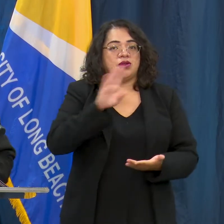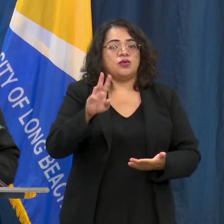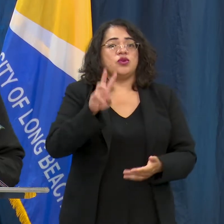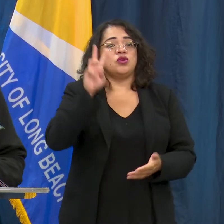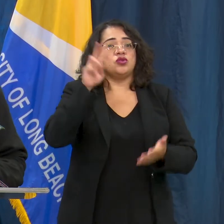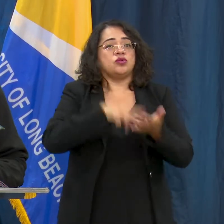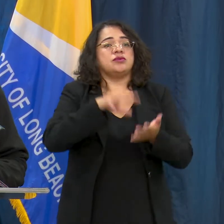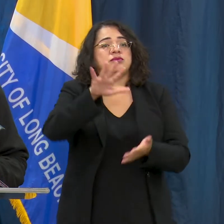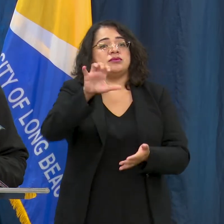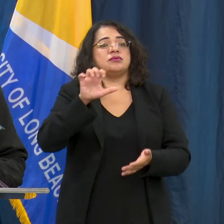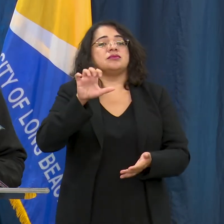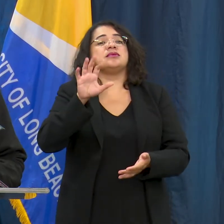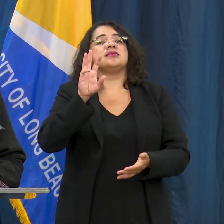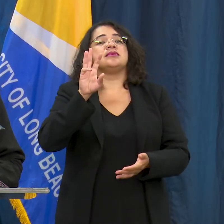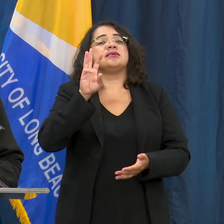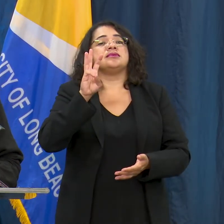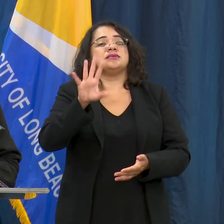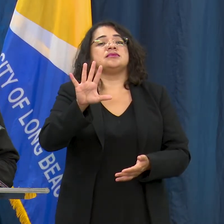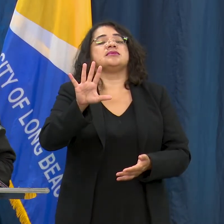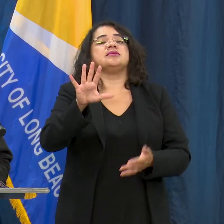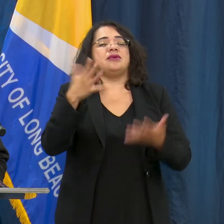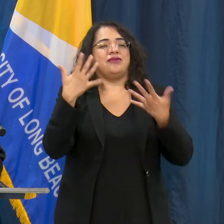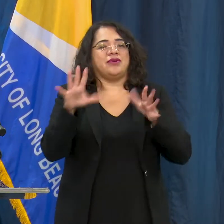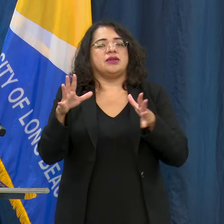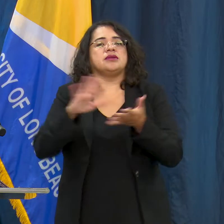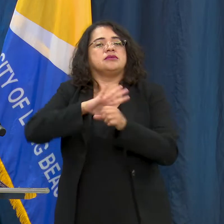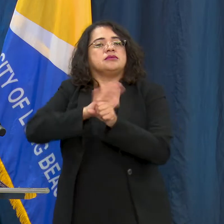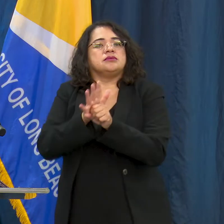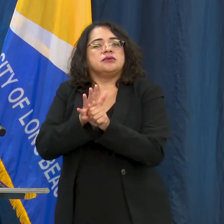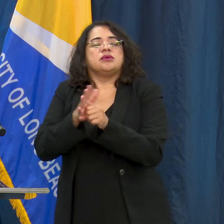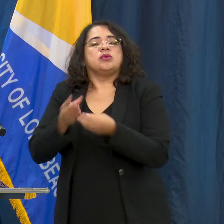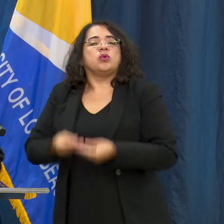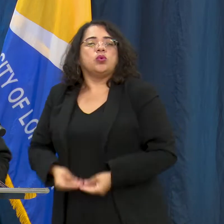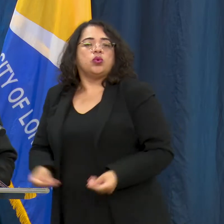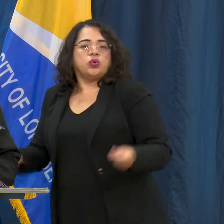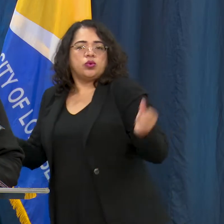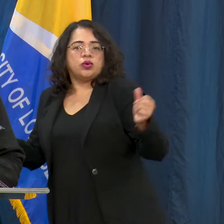en te cinco personas an recoup urato hemos perdido asiento meat-eaters